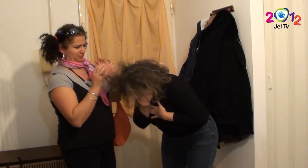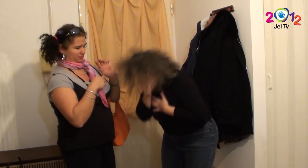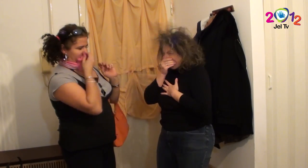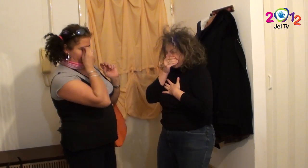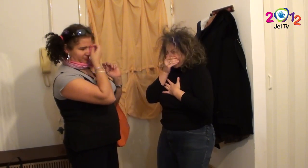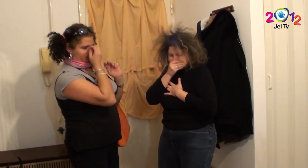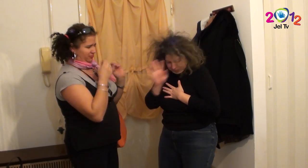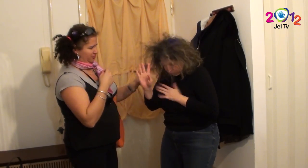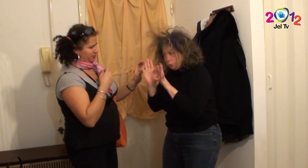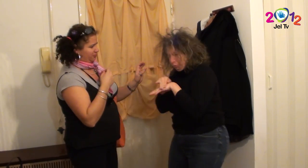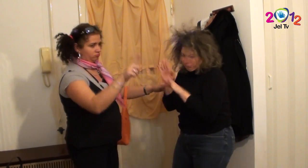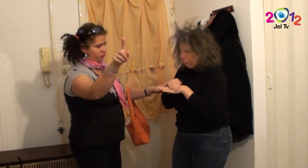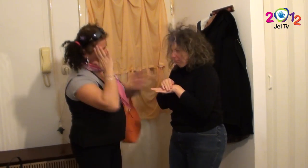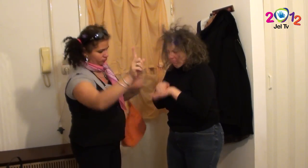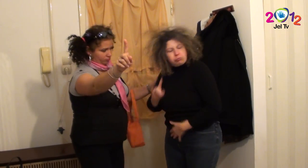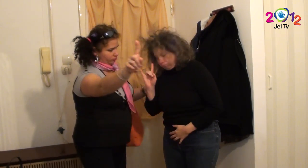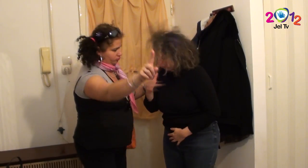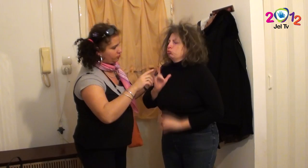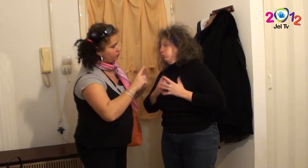HAPCI! Bocsánat! Mars az ágyba! Nem, jól vagyok! Menj aludni!